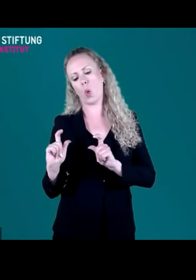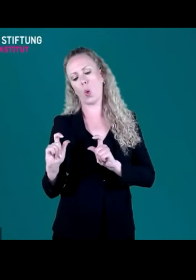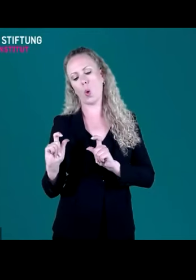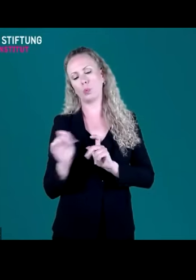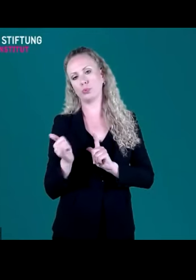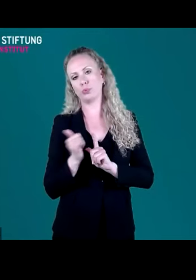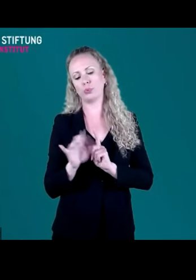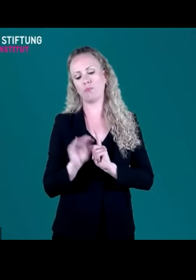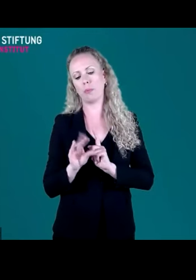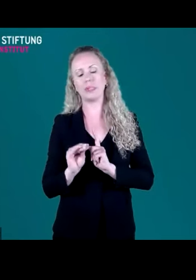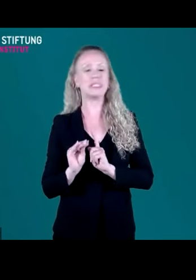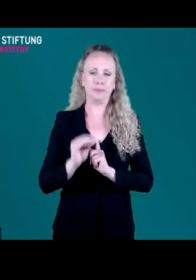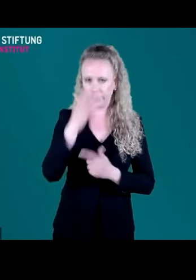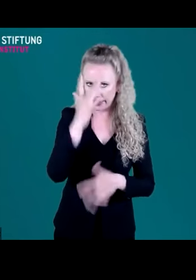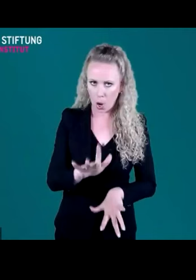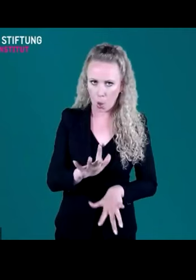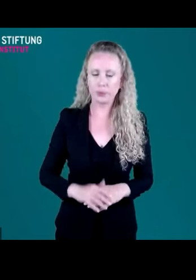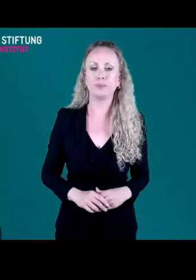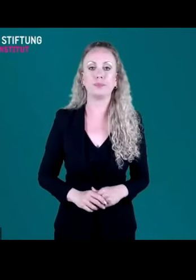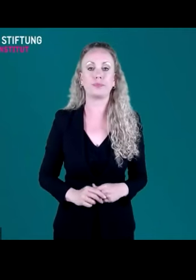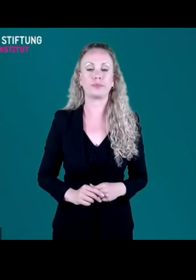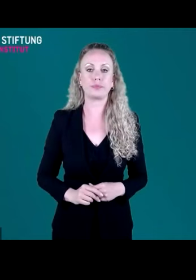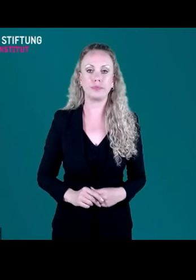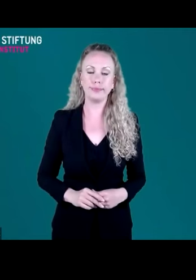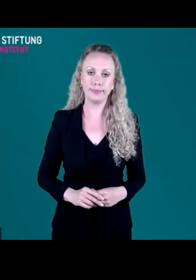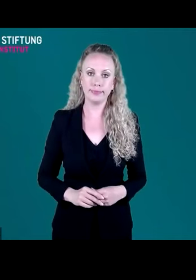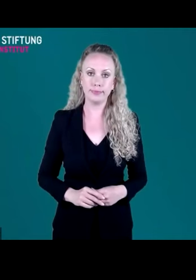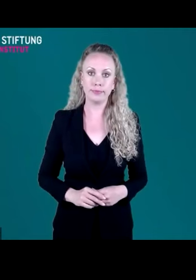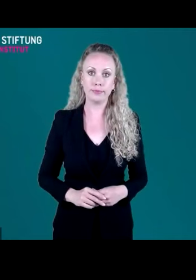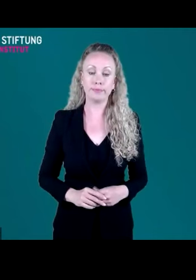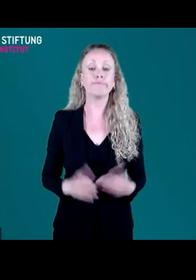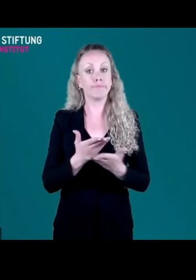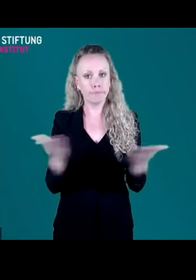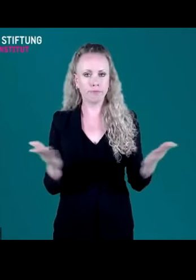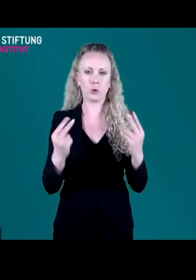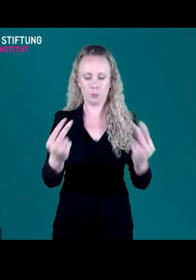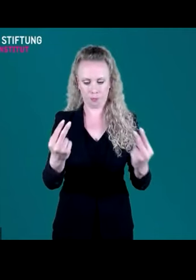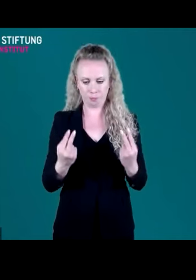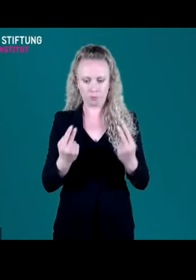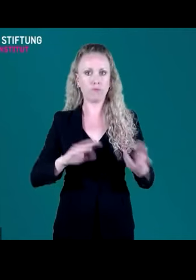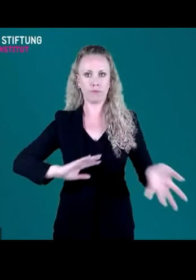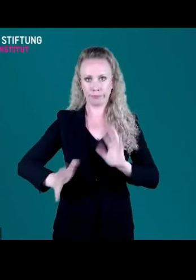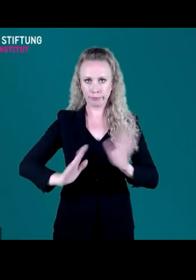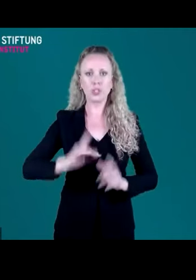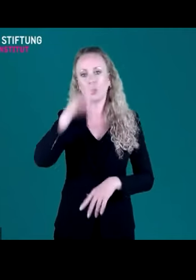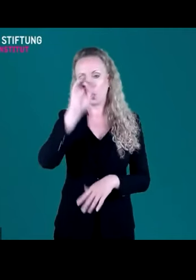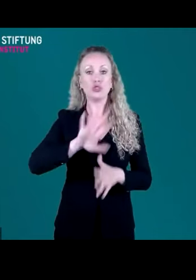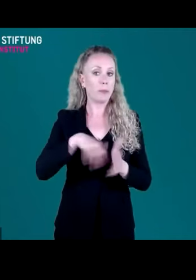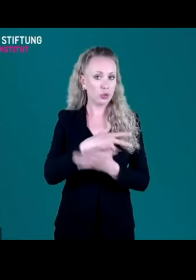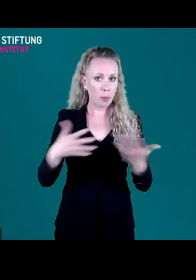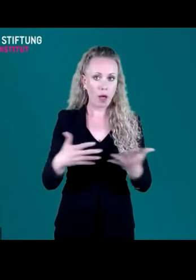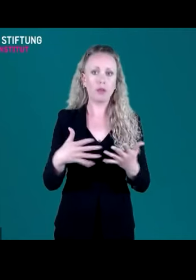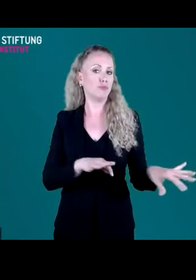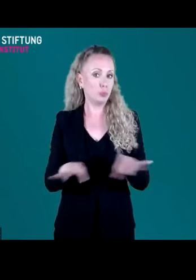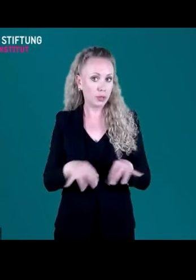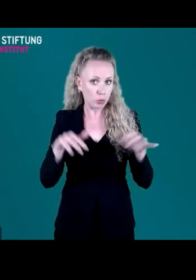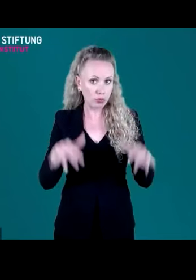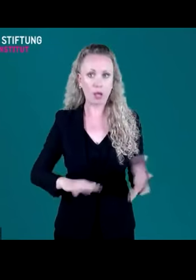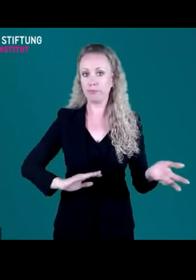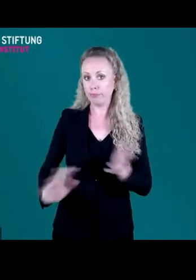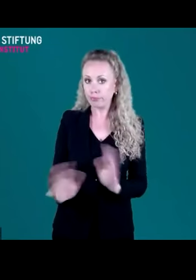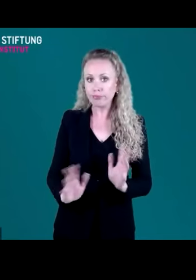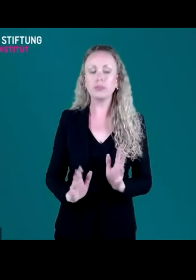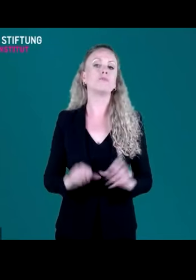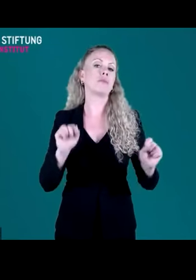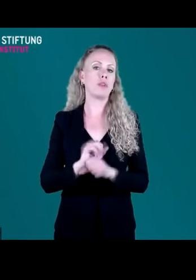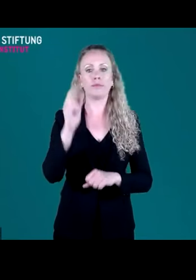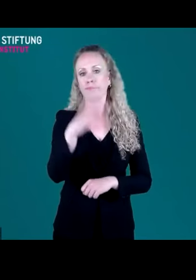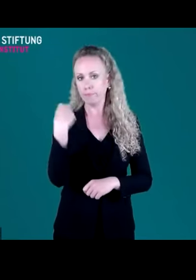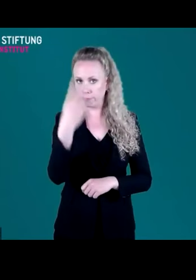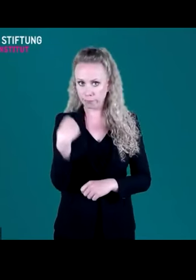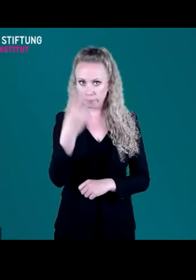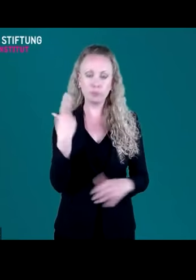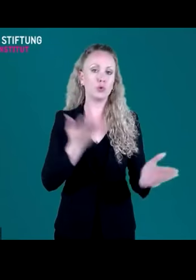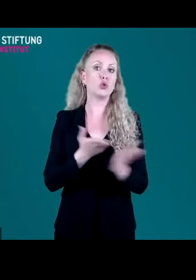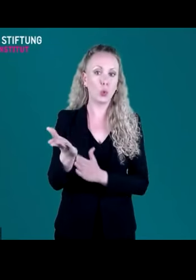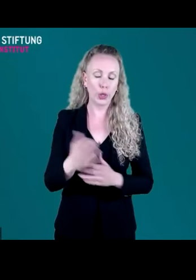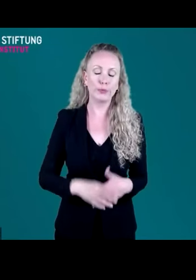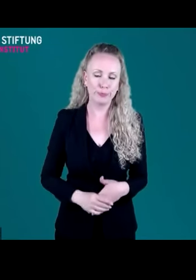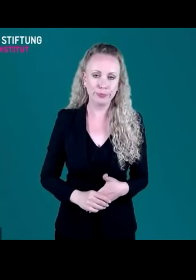Ja, so weit dazu. Sie sehen, die Veranstaltung wird in deutsche Gebärdensprache übersetzt und diese können Sie sich die ganze Zeit anzeigen lassen.